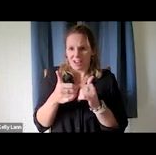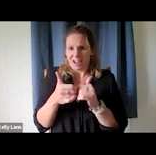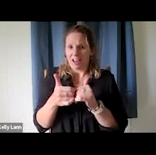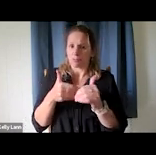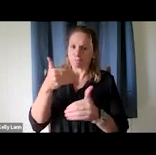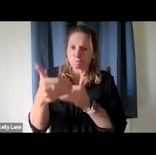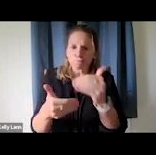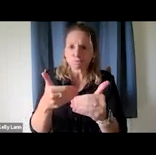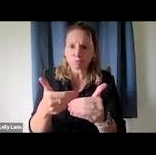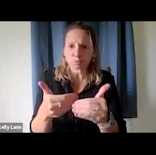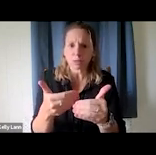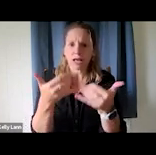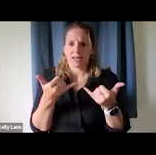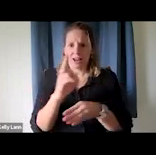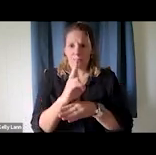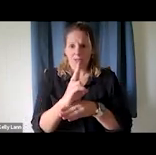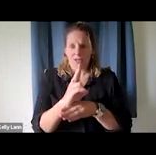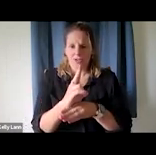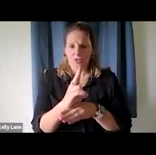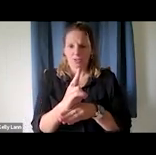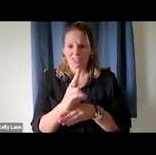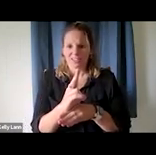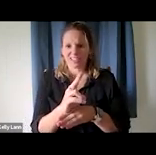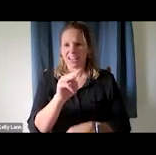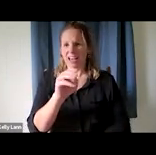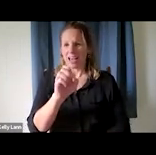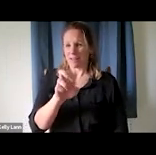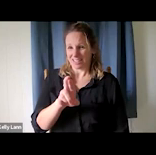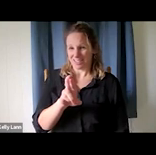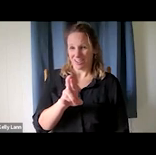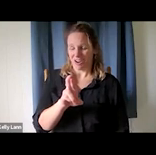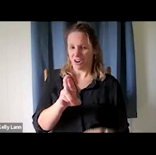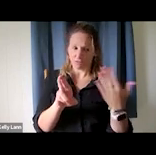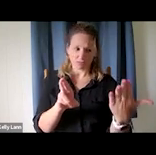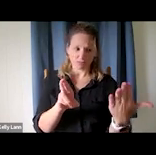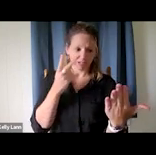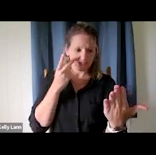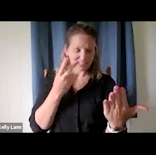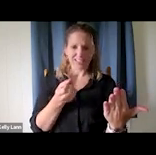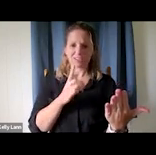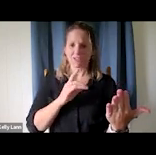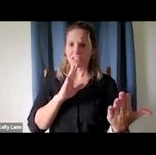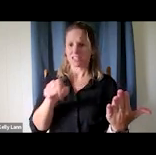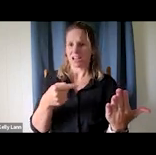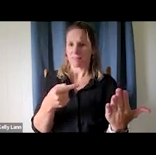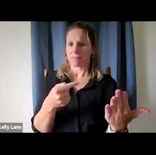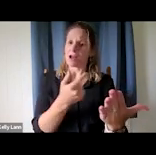y el uso actual. Realmente veo muchos MSR que llegan a mí y solo hablan de las drogas o el alcohol.